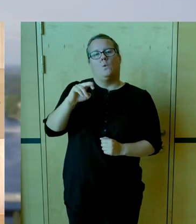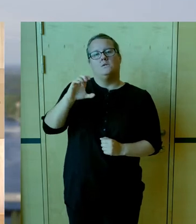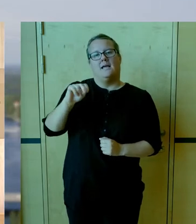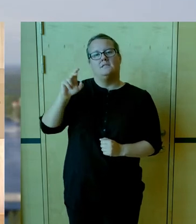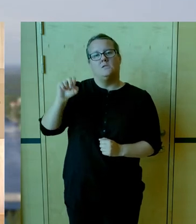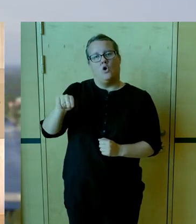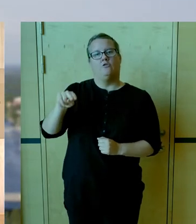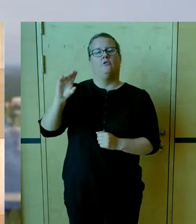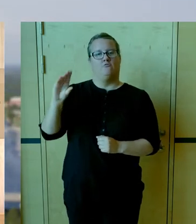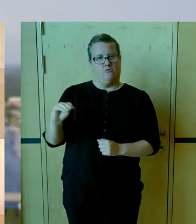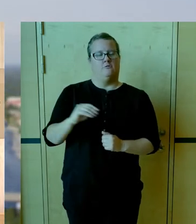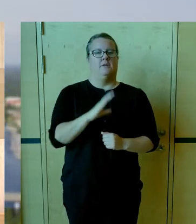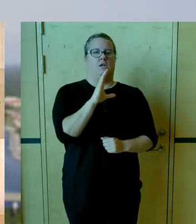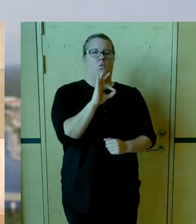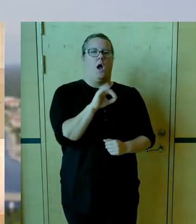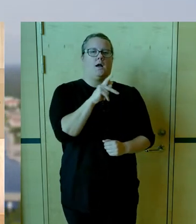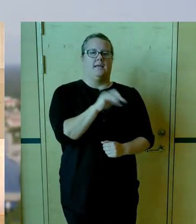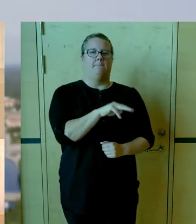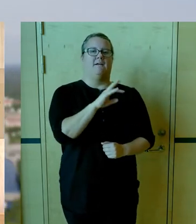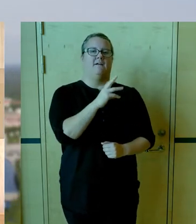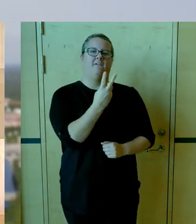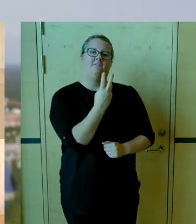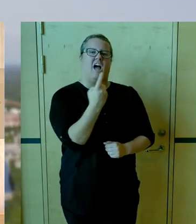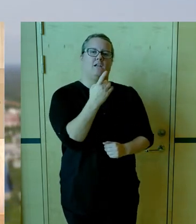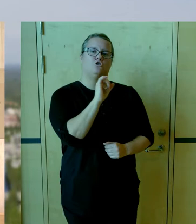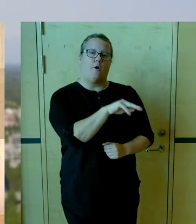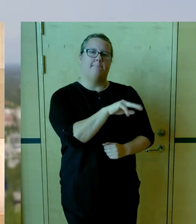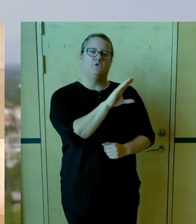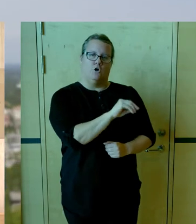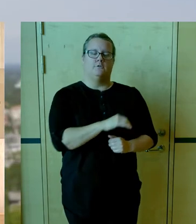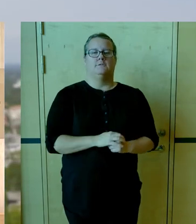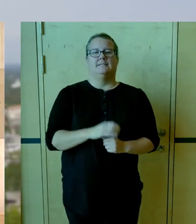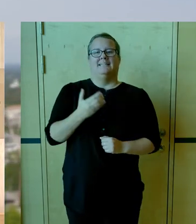Ja Joakim Wallström Ja Jeanette Velander